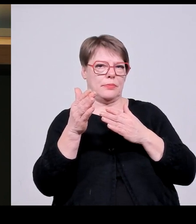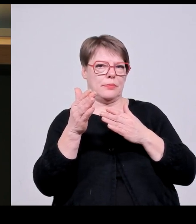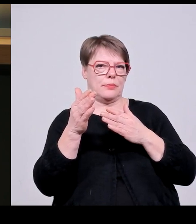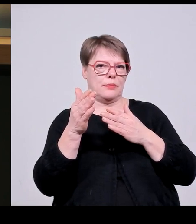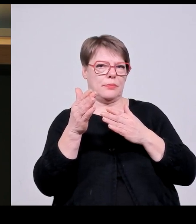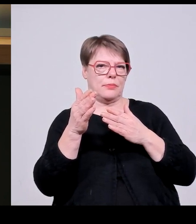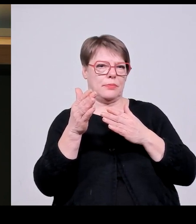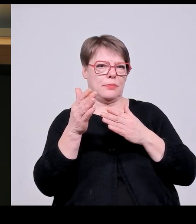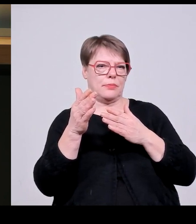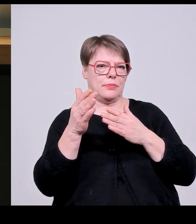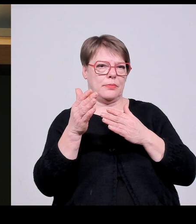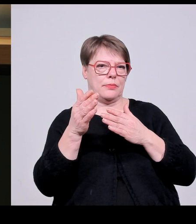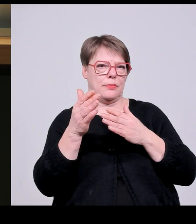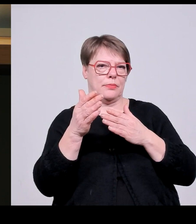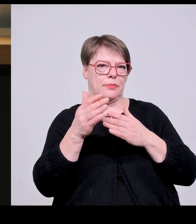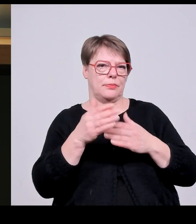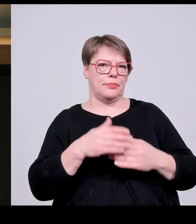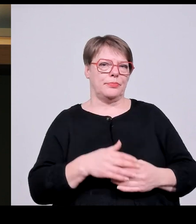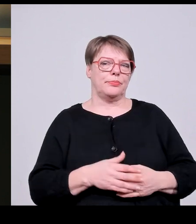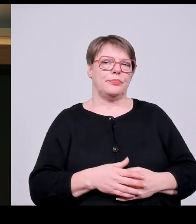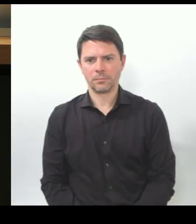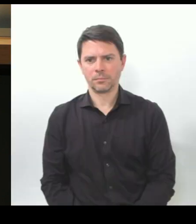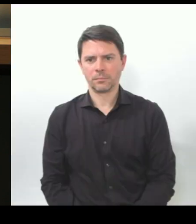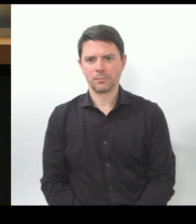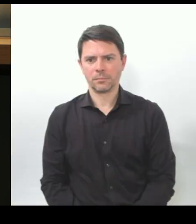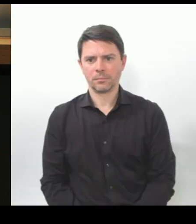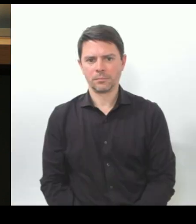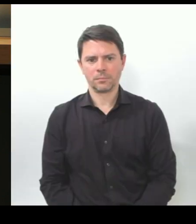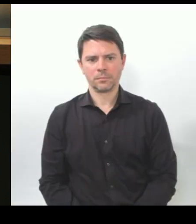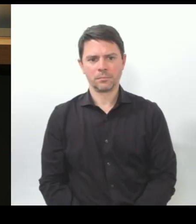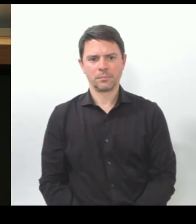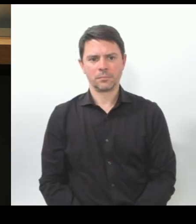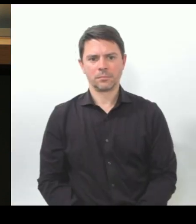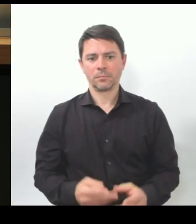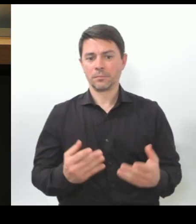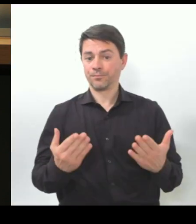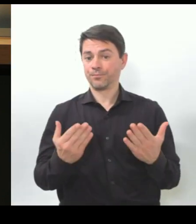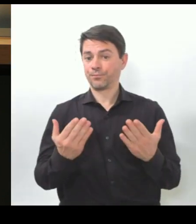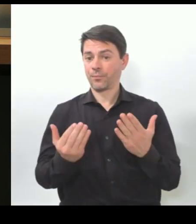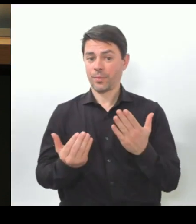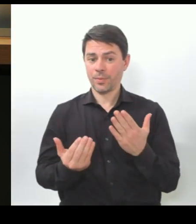in den Regierungs Etagen, so wie es schon bereits in der Bevölkerung angekommen ist.